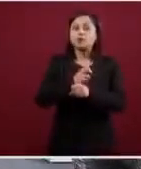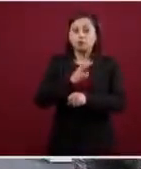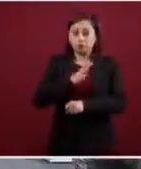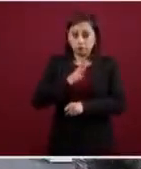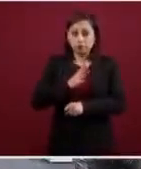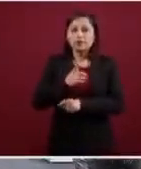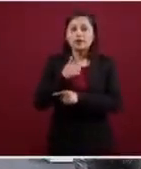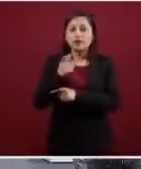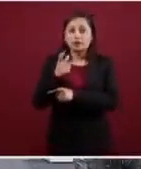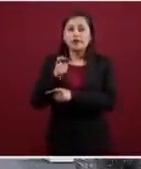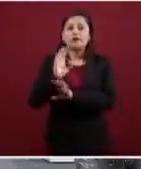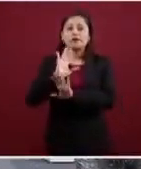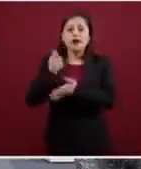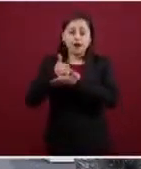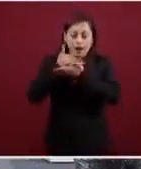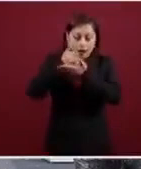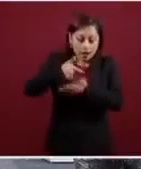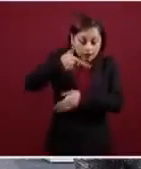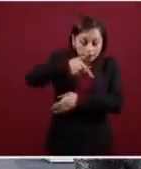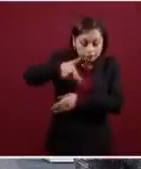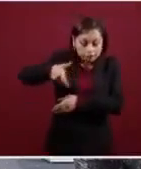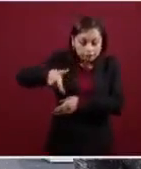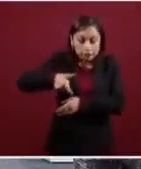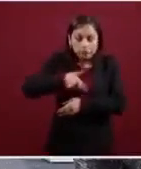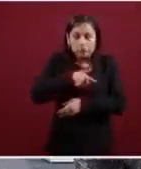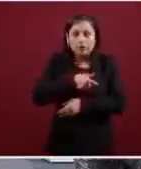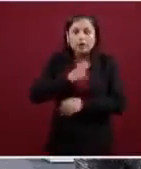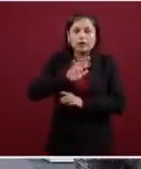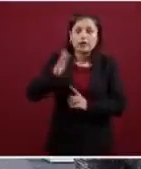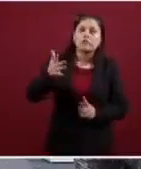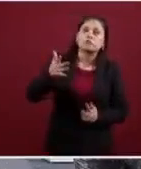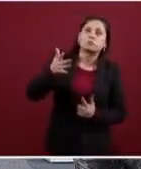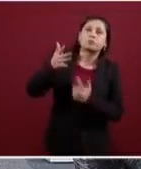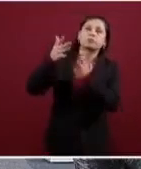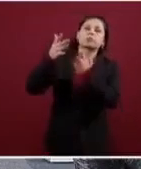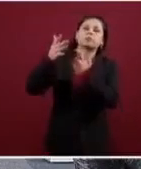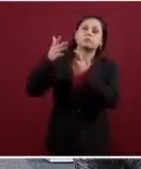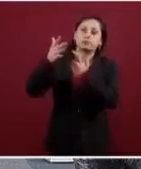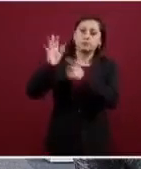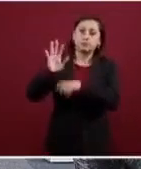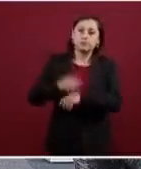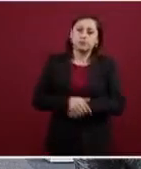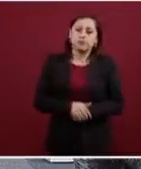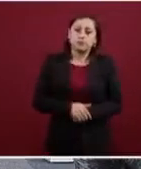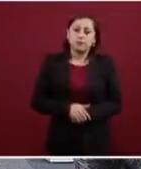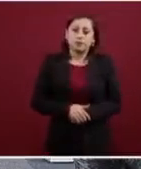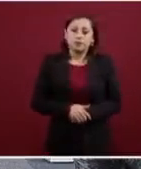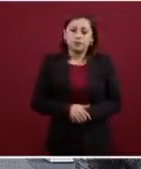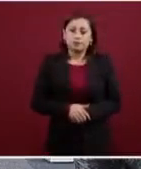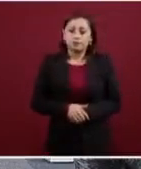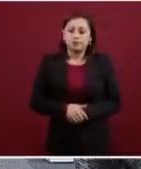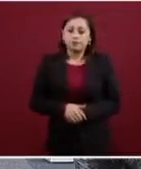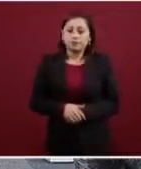tierra, ese ya recibe impactos.